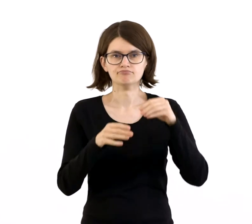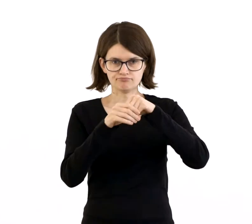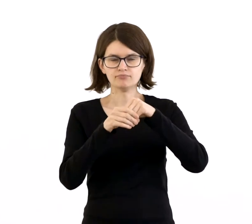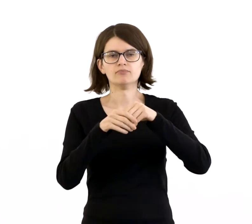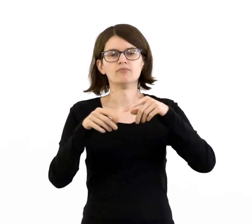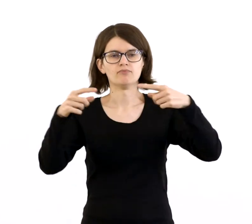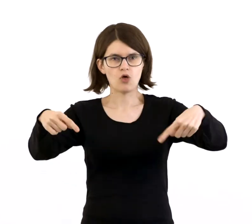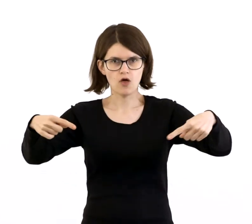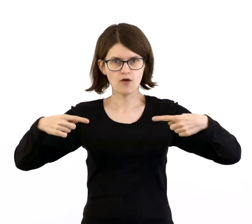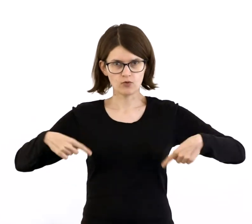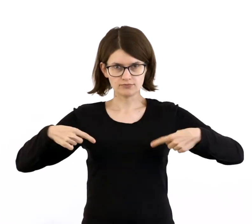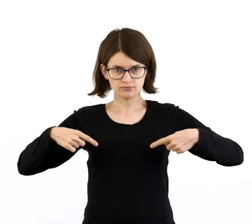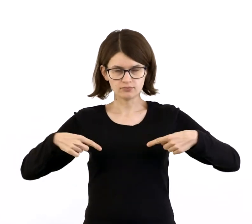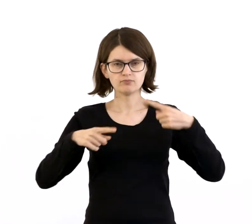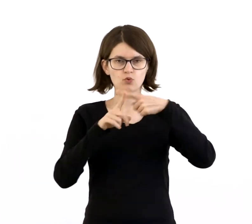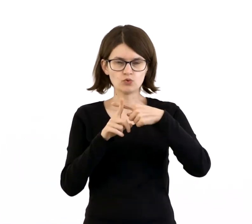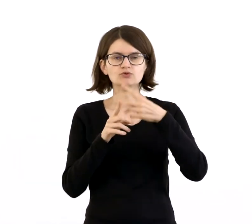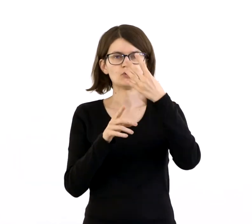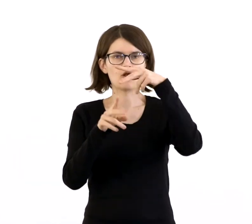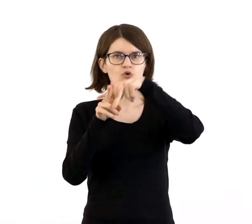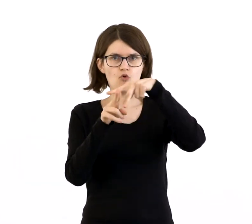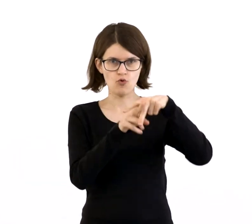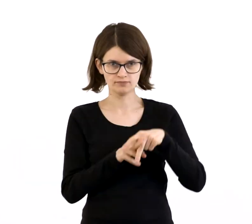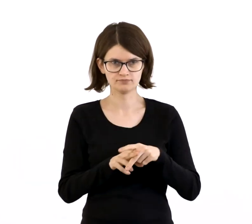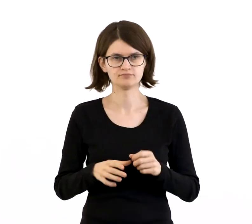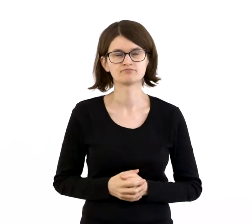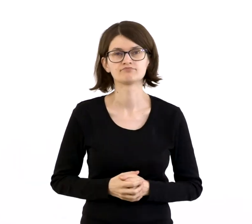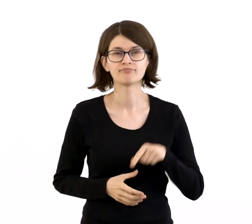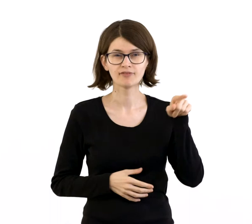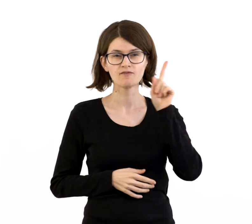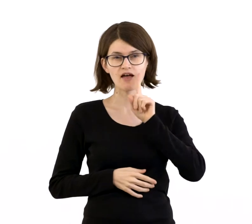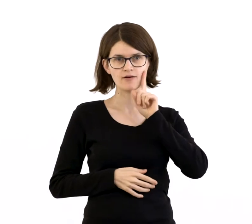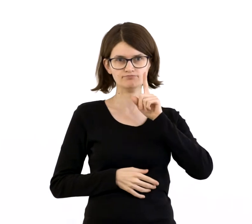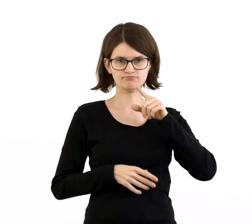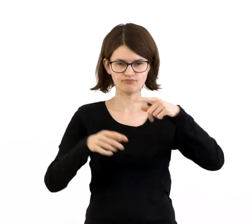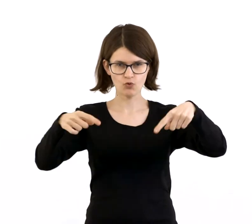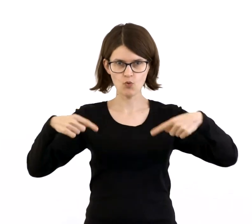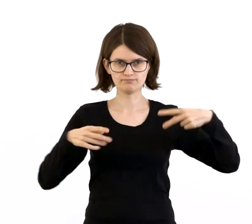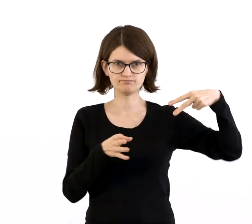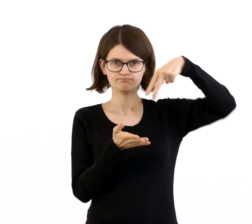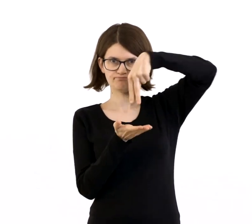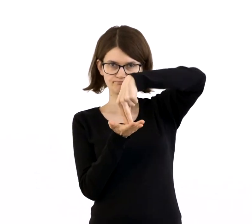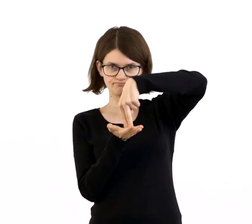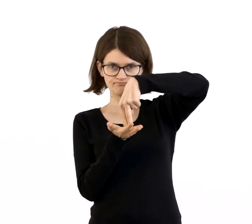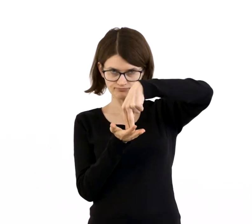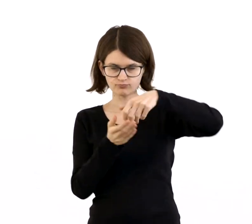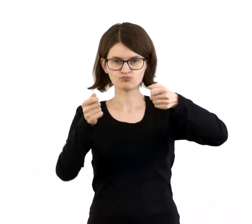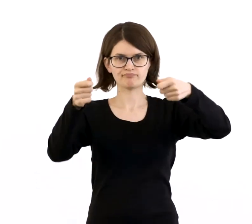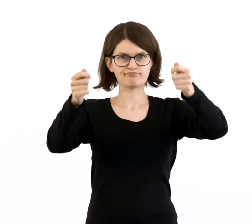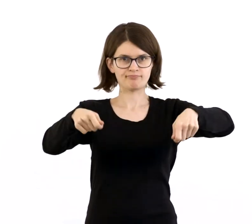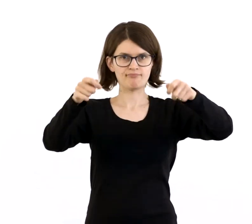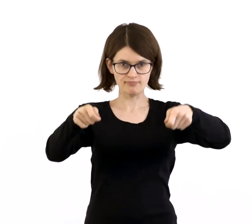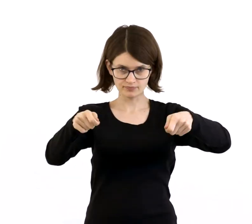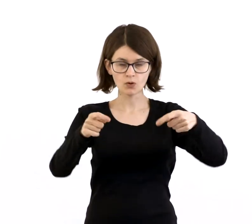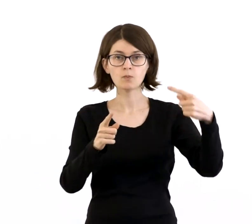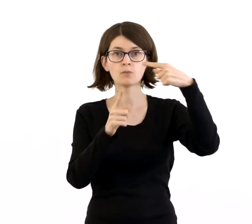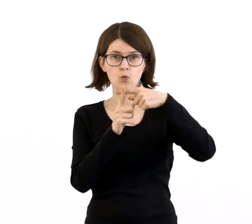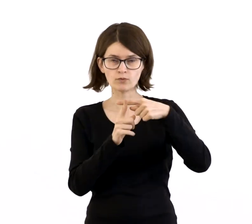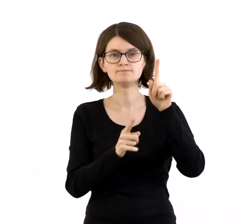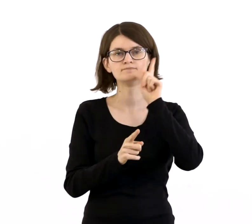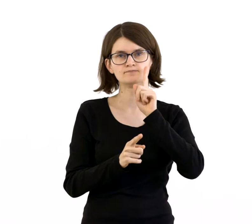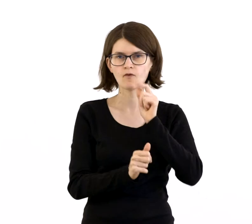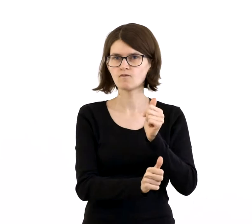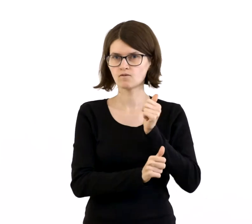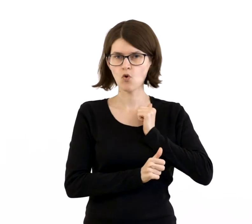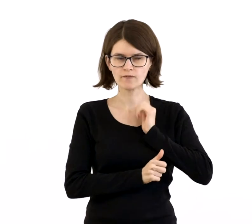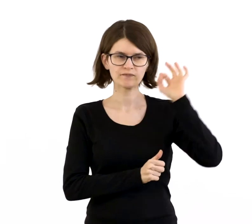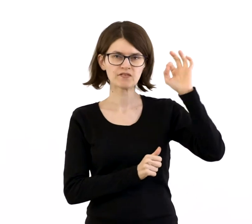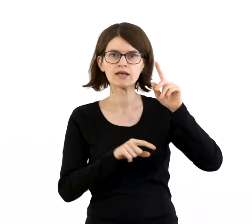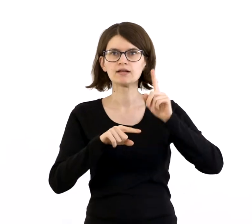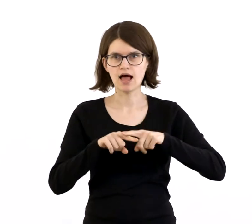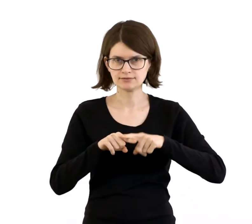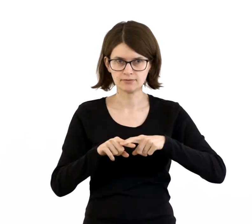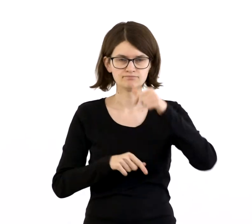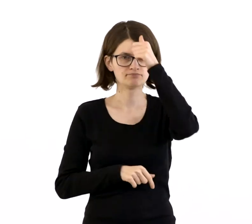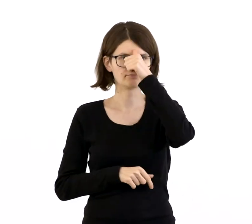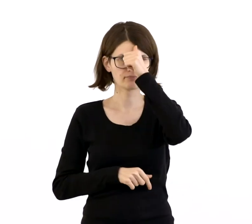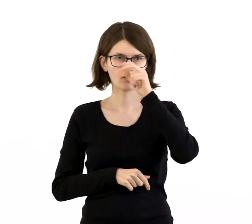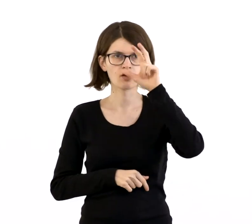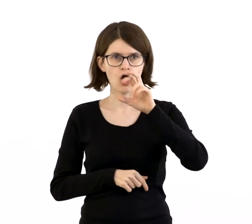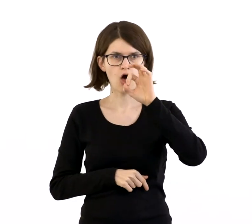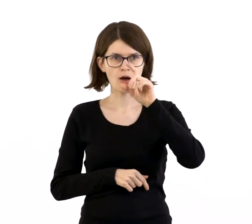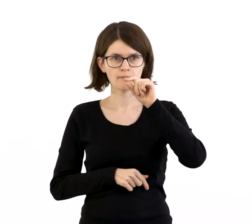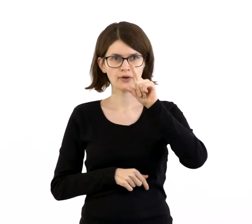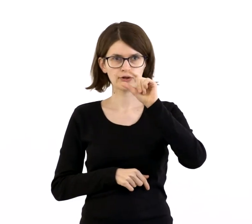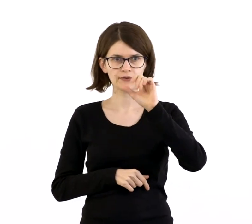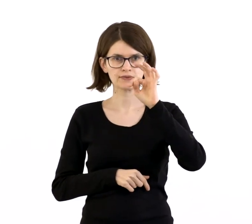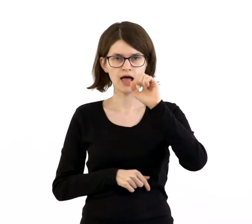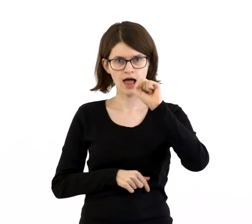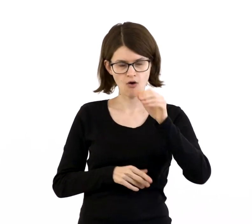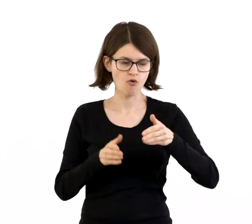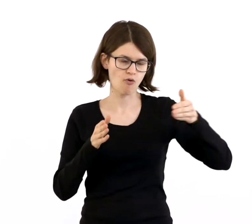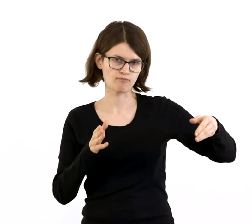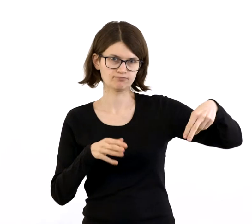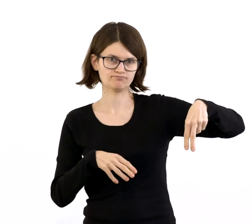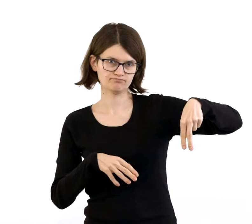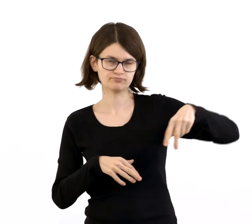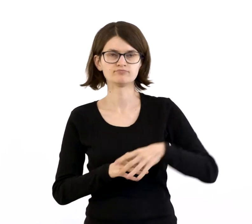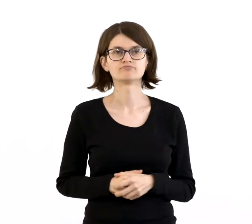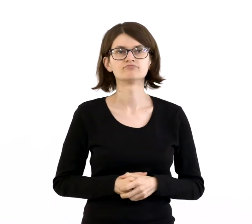powóz zaprzężony w cztery konie, woźnica stojący na wozie i trzymający lejce, pieszy wojownik grecki (hoplita) „szedł” obok wozu.